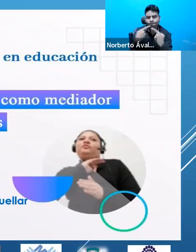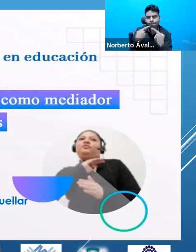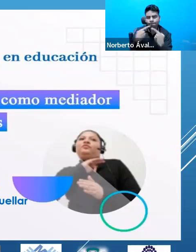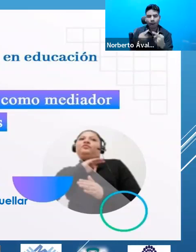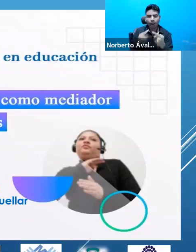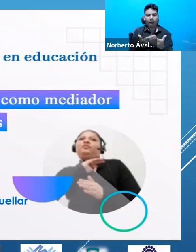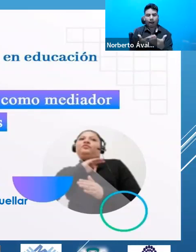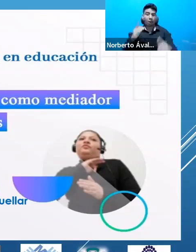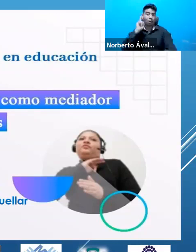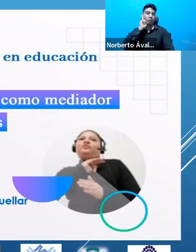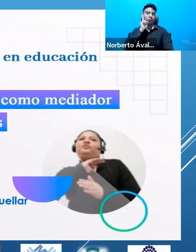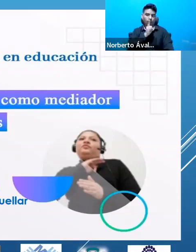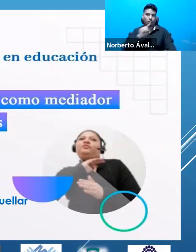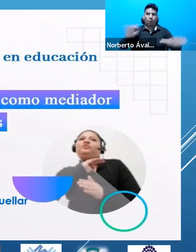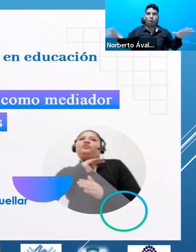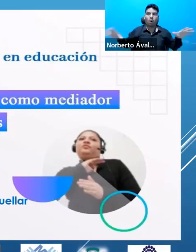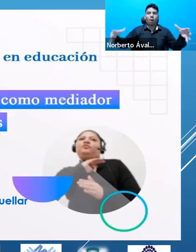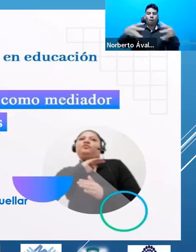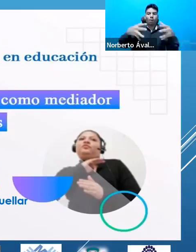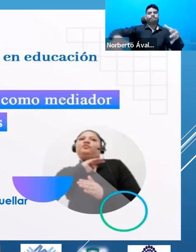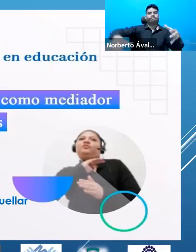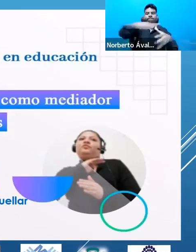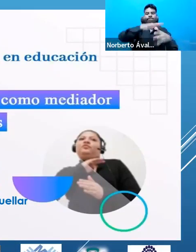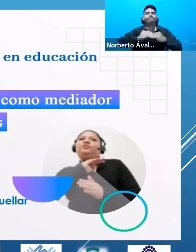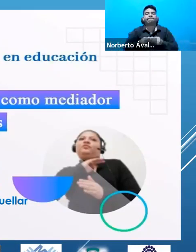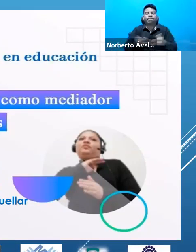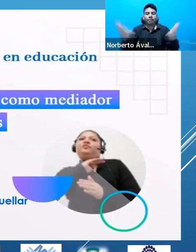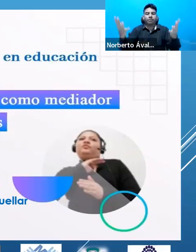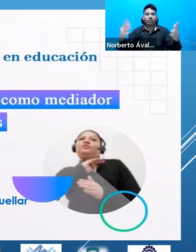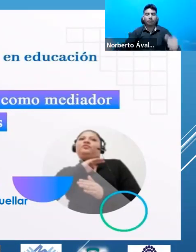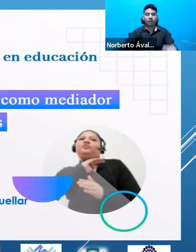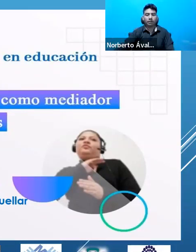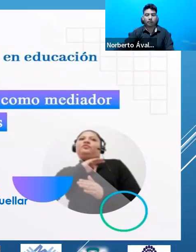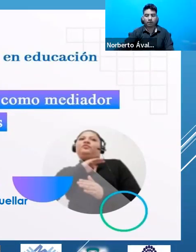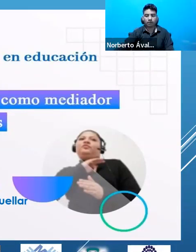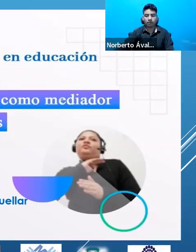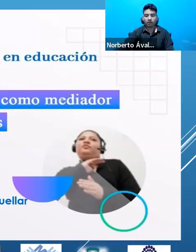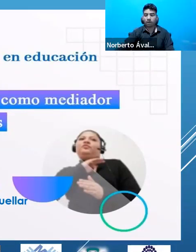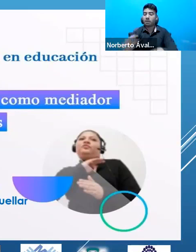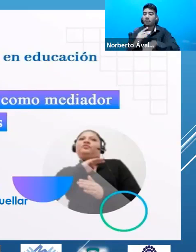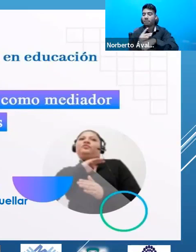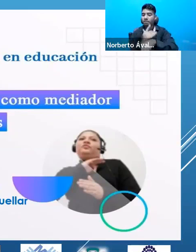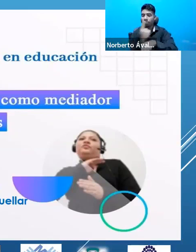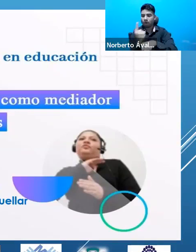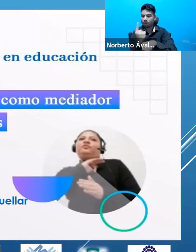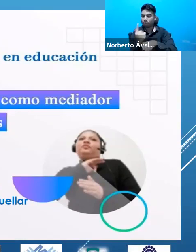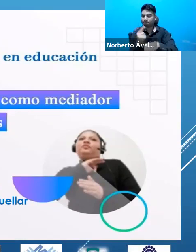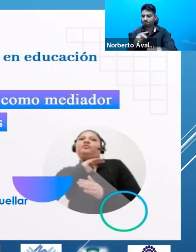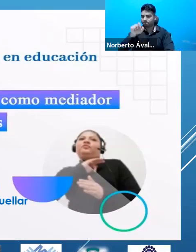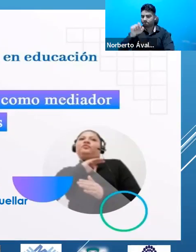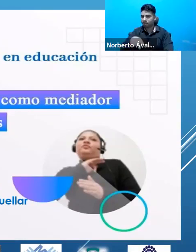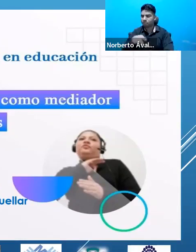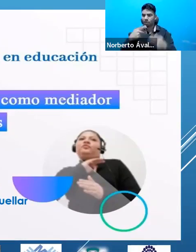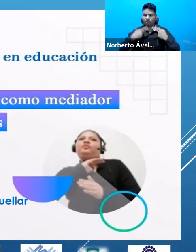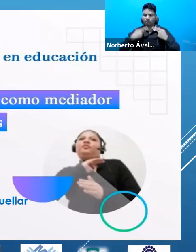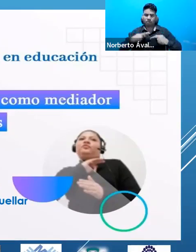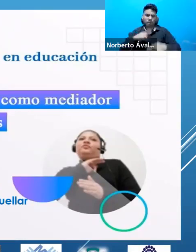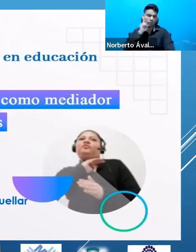Ahora. Vamos, a ampliarlo a la comunidad sorda. ¿Por qué? Porque Porque la comunidad Porque la comunidad sort aparte no sólo son las personas